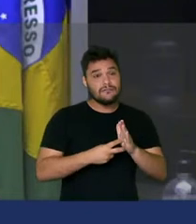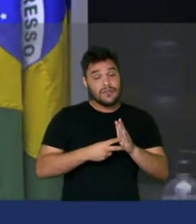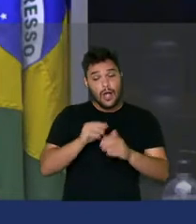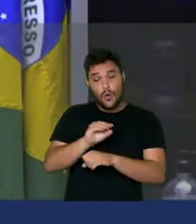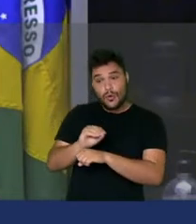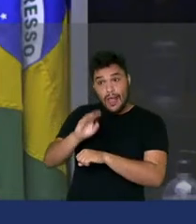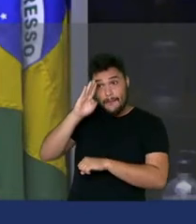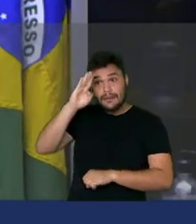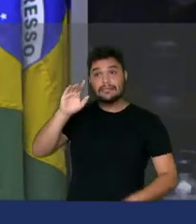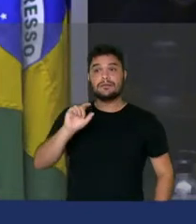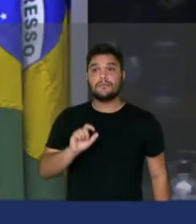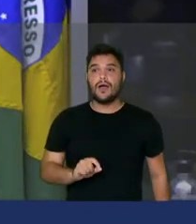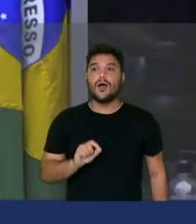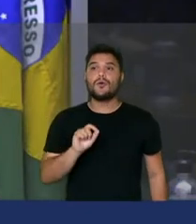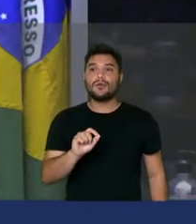PESSOAS SIGNIFICA CUIDAR DO SEU PRINCIPAL ATIVO, OS